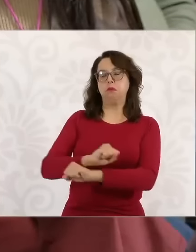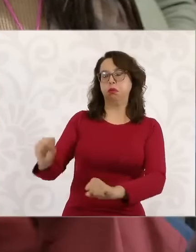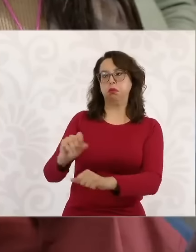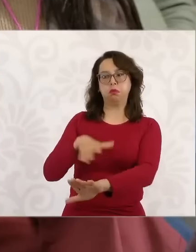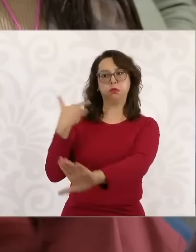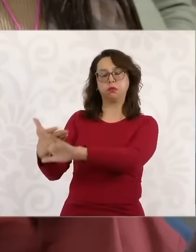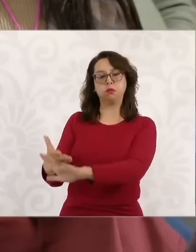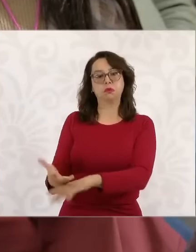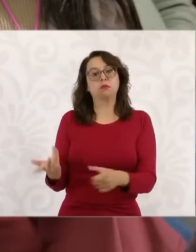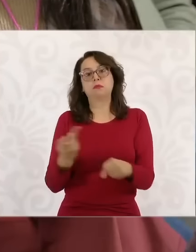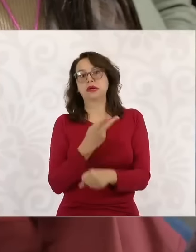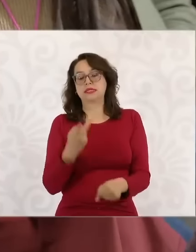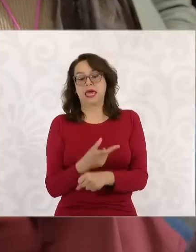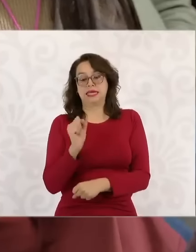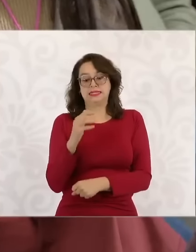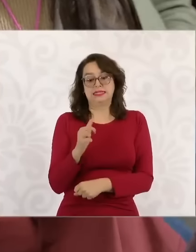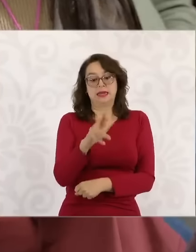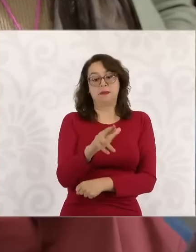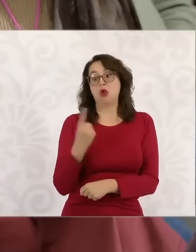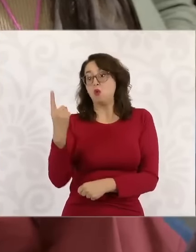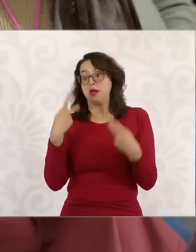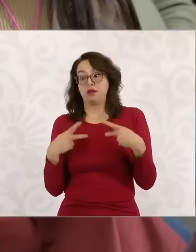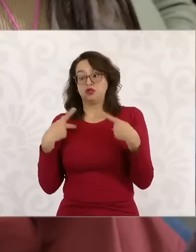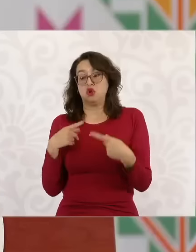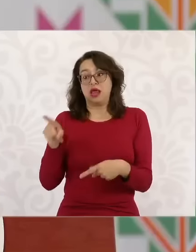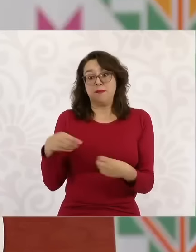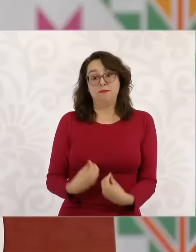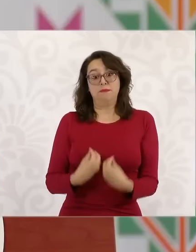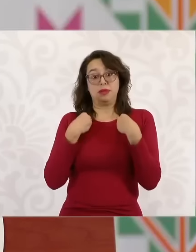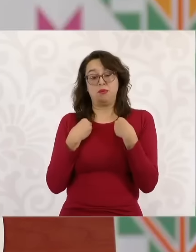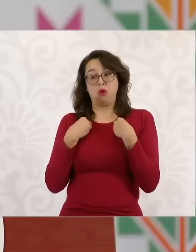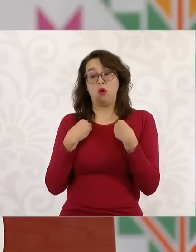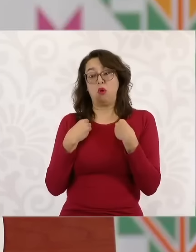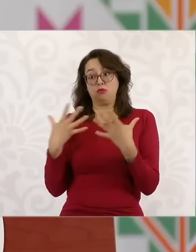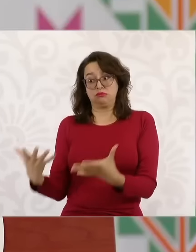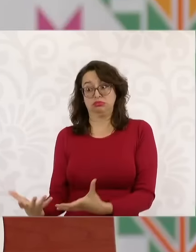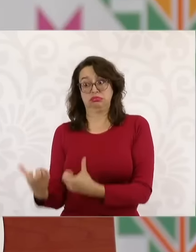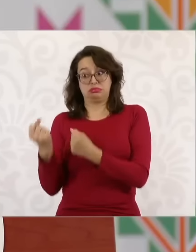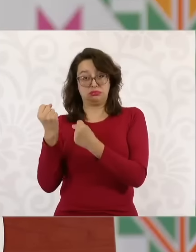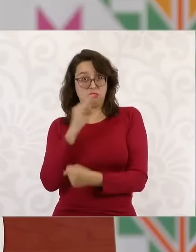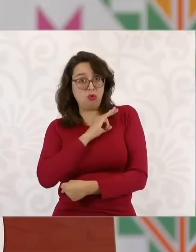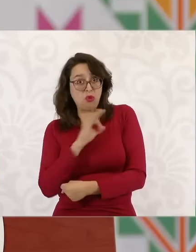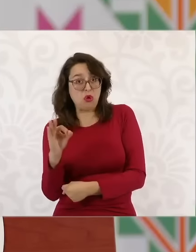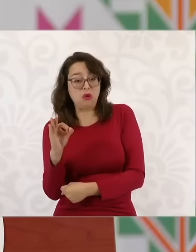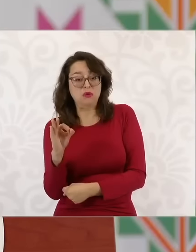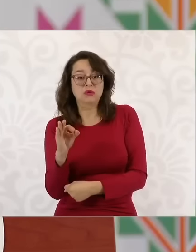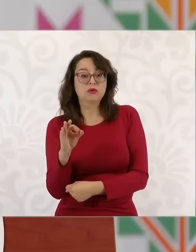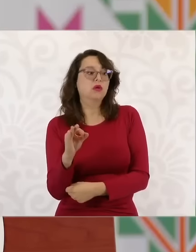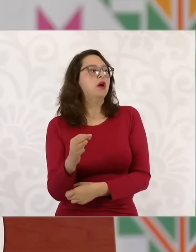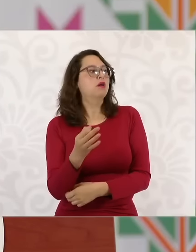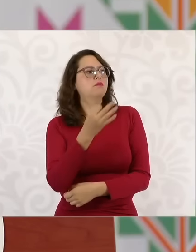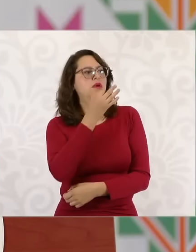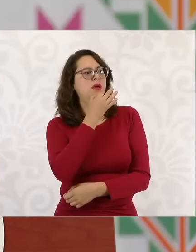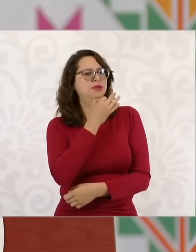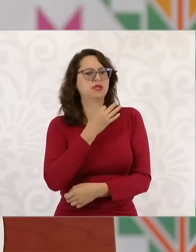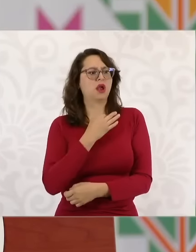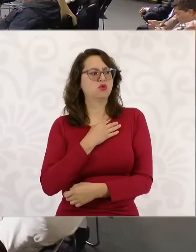la Secretaría de Marina logró rescatar a este sobreviviente en la mañana. No me informaron.